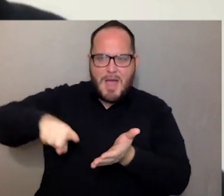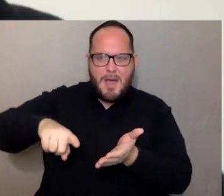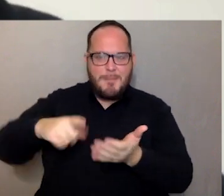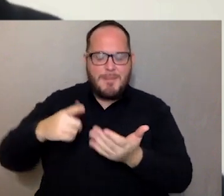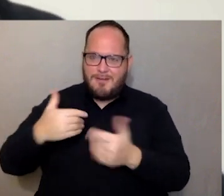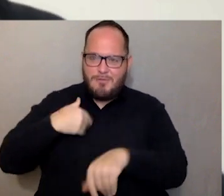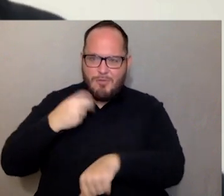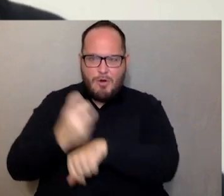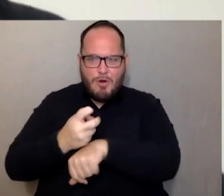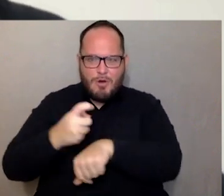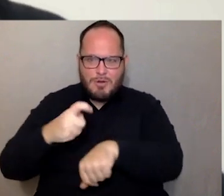BASES OF THEIR IMMIGRATION STATUS.